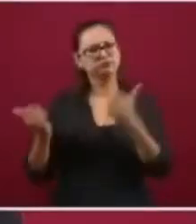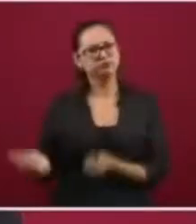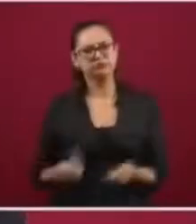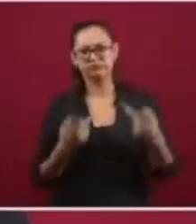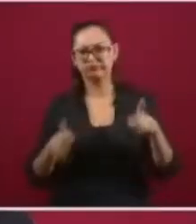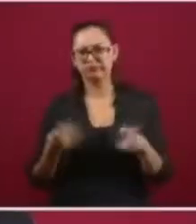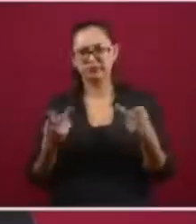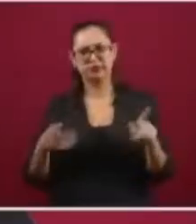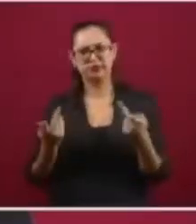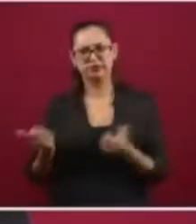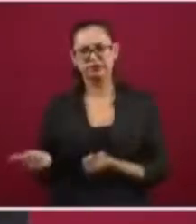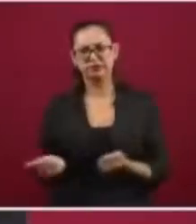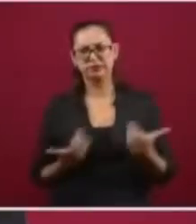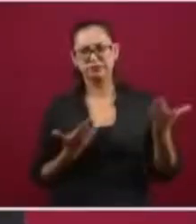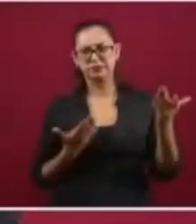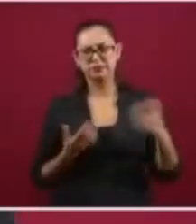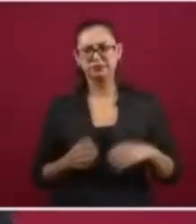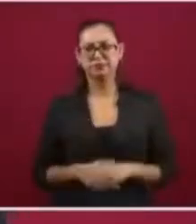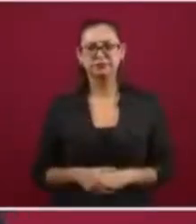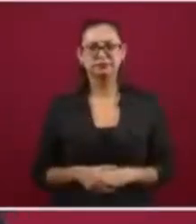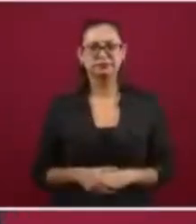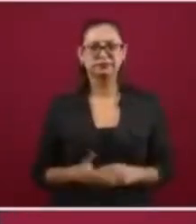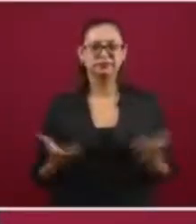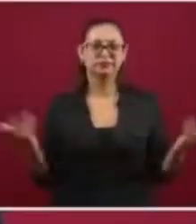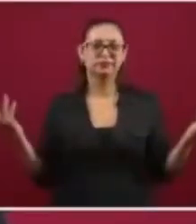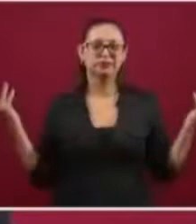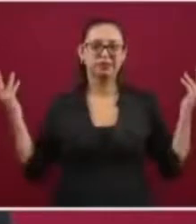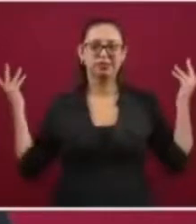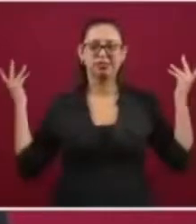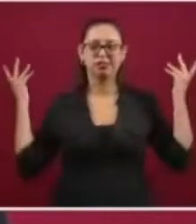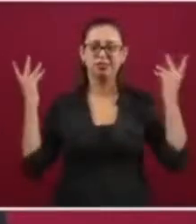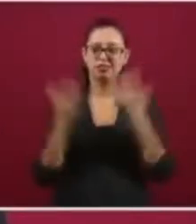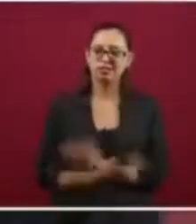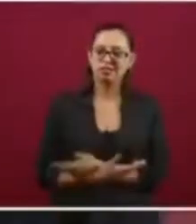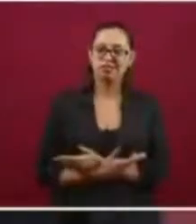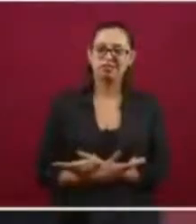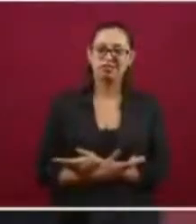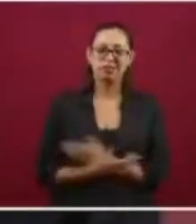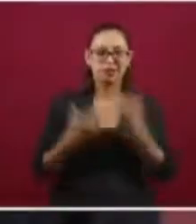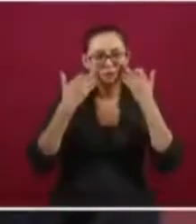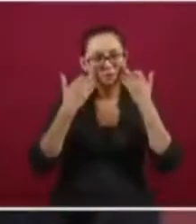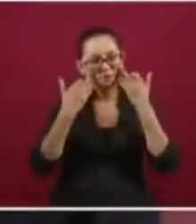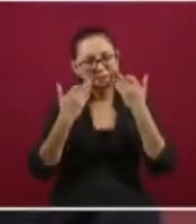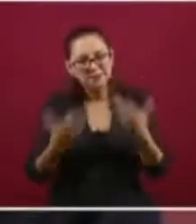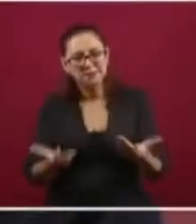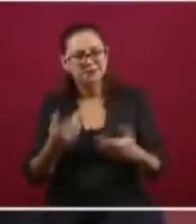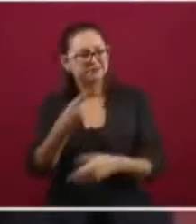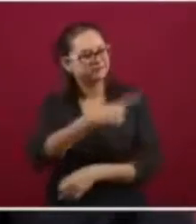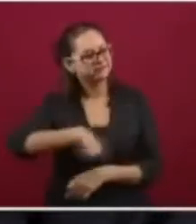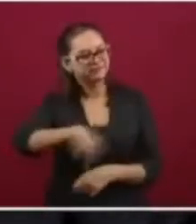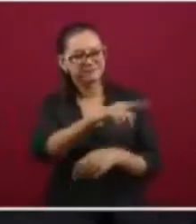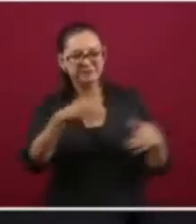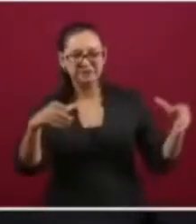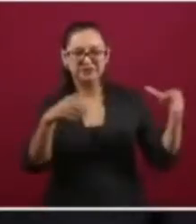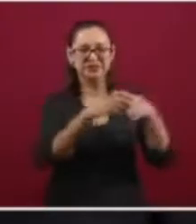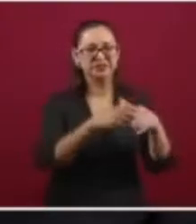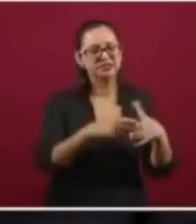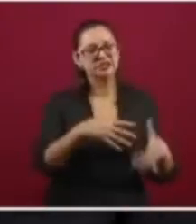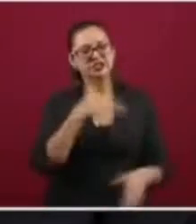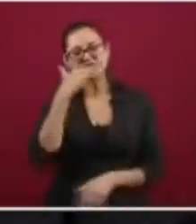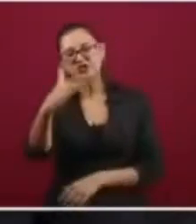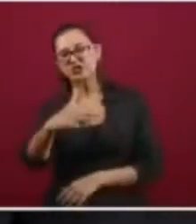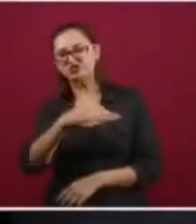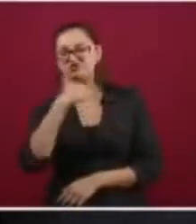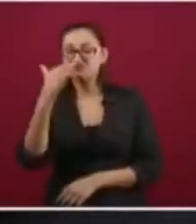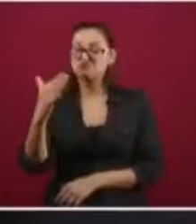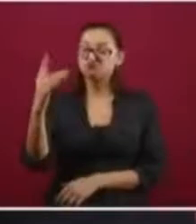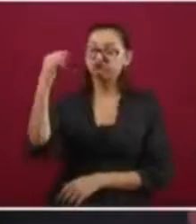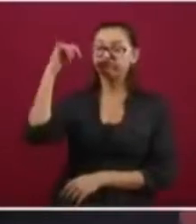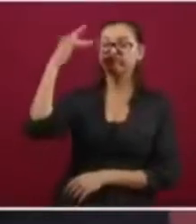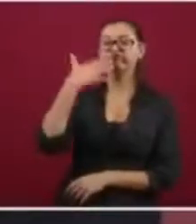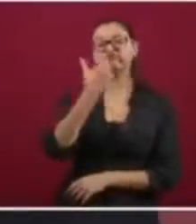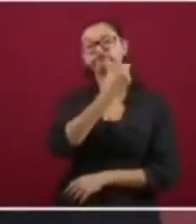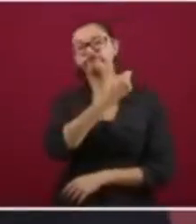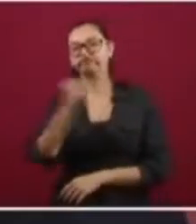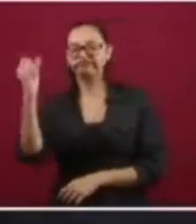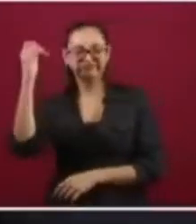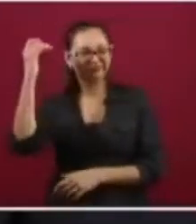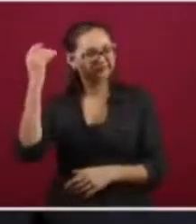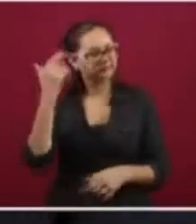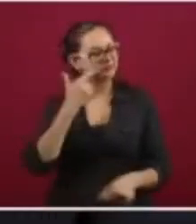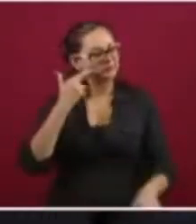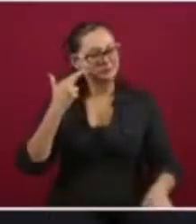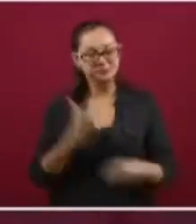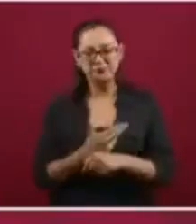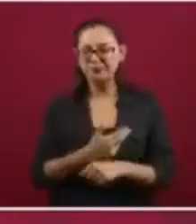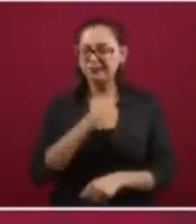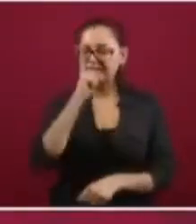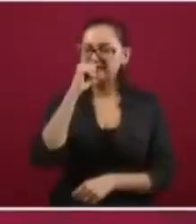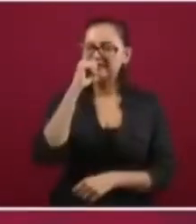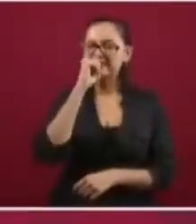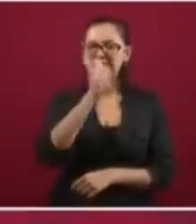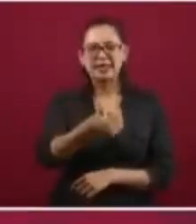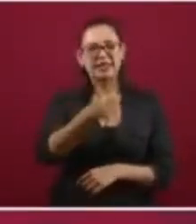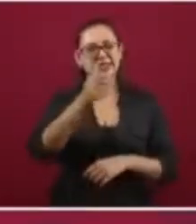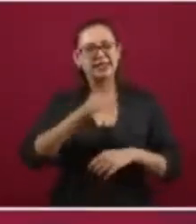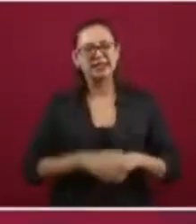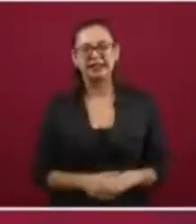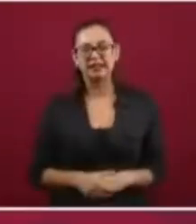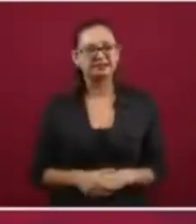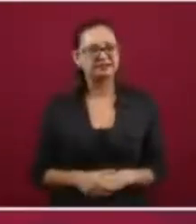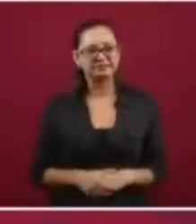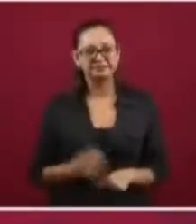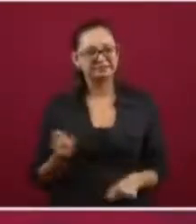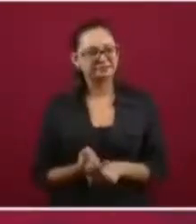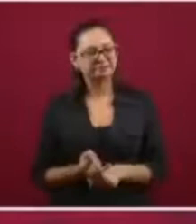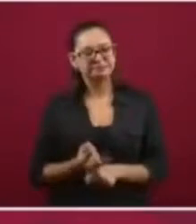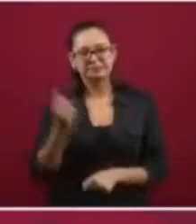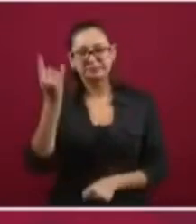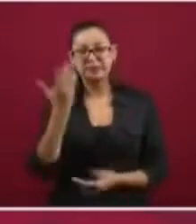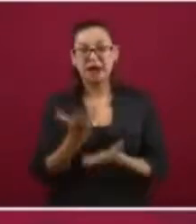Y miren lo que hicieron estos irresponsables, tecnócratas, corruptos: ahora se compra el